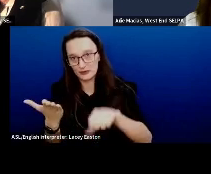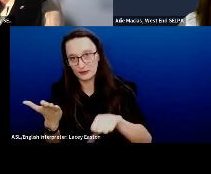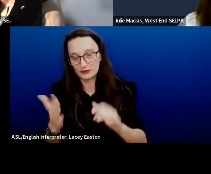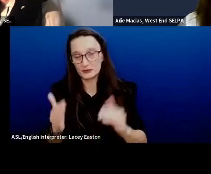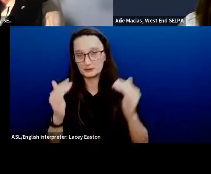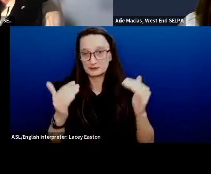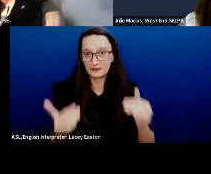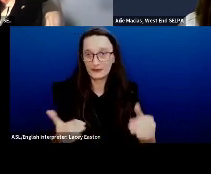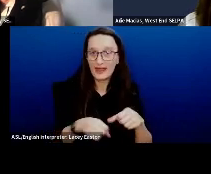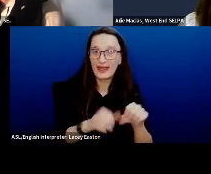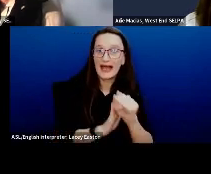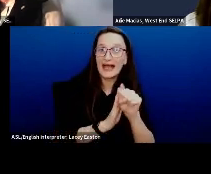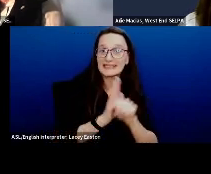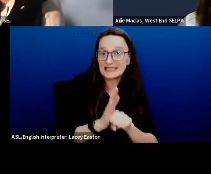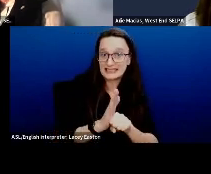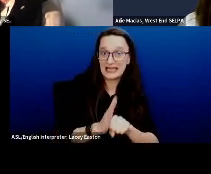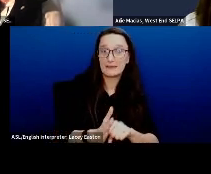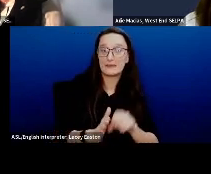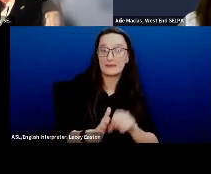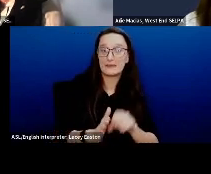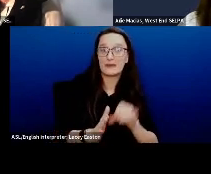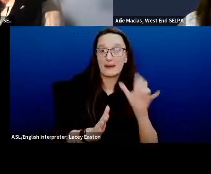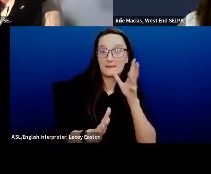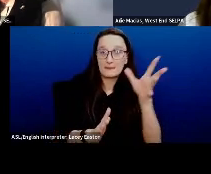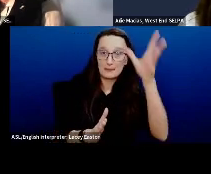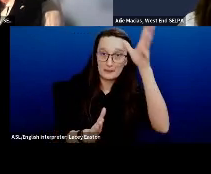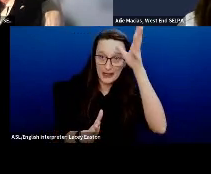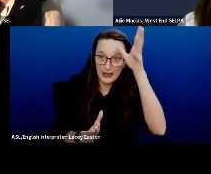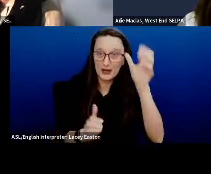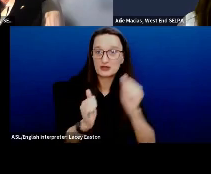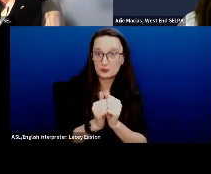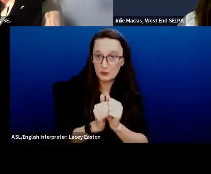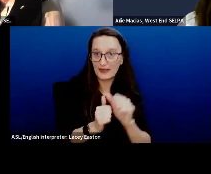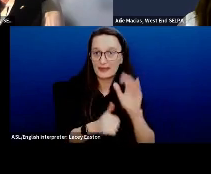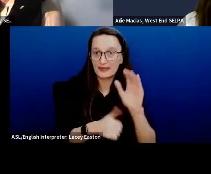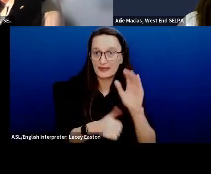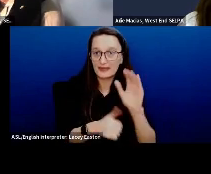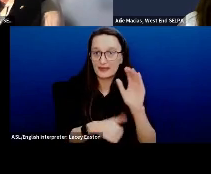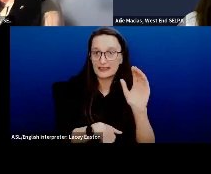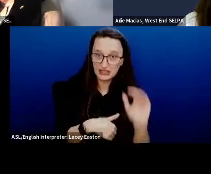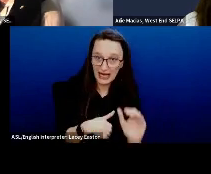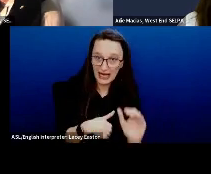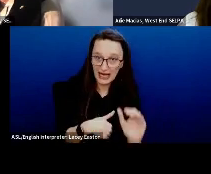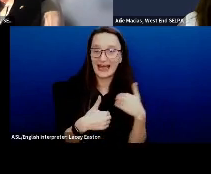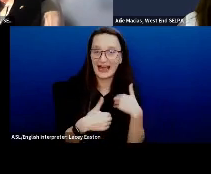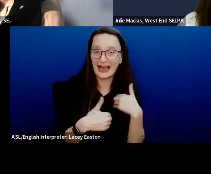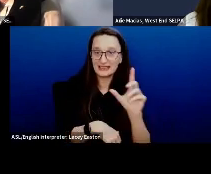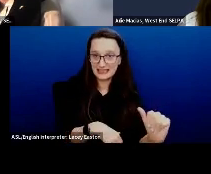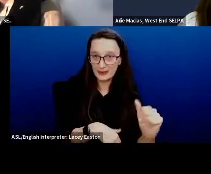las garantías procesales fuentes para que los padres contacten para obtener ayuda para comprender